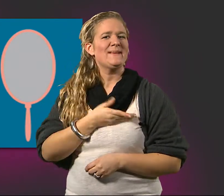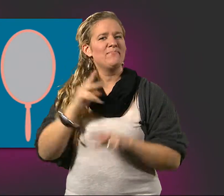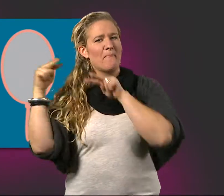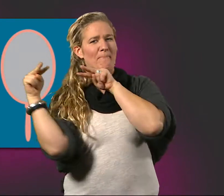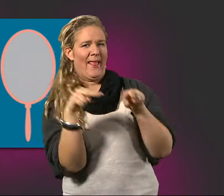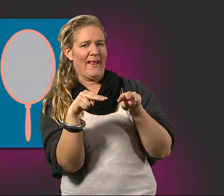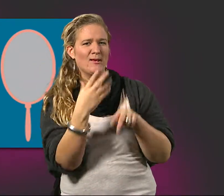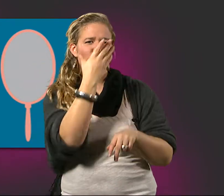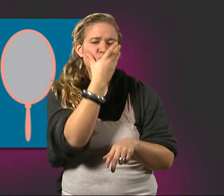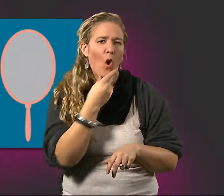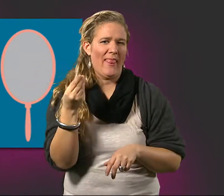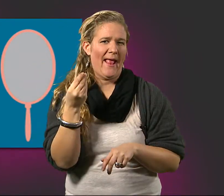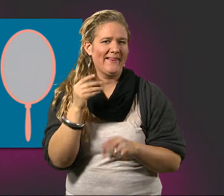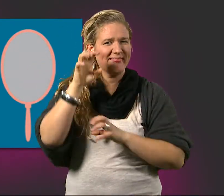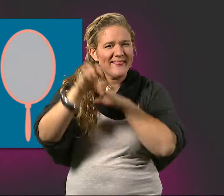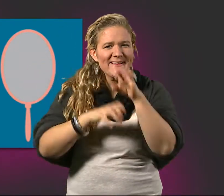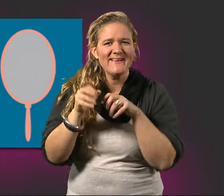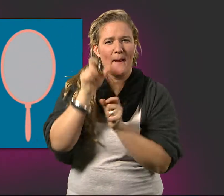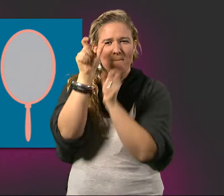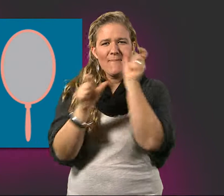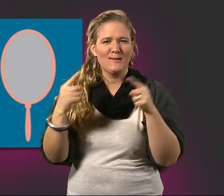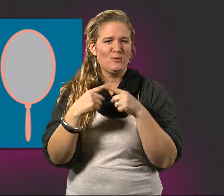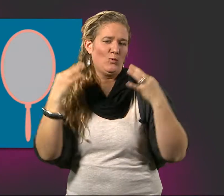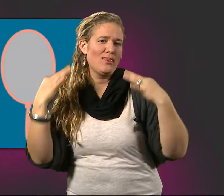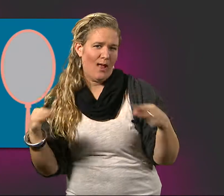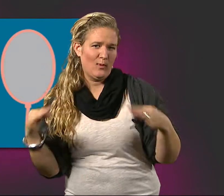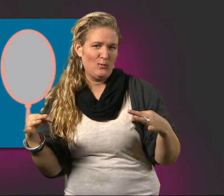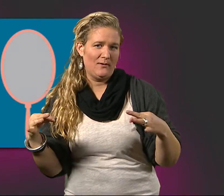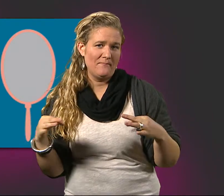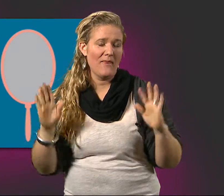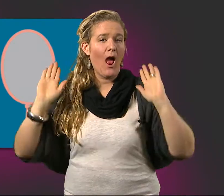Aspekte rund um die Schönheit von Tier, Mensch und Natur werden dargestellt.